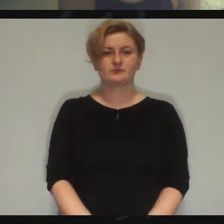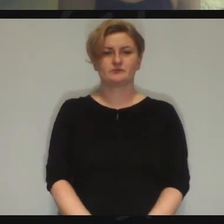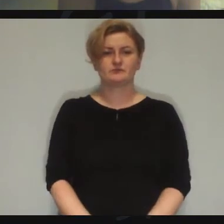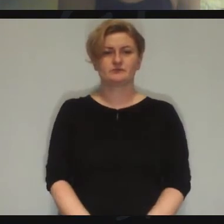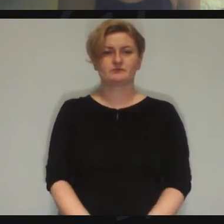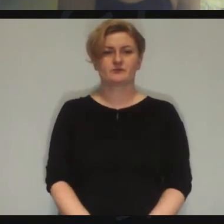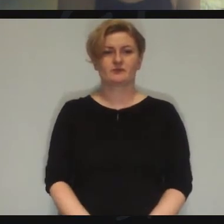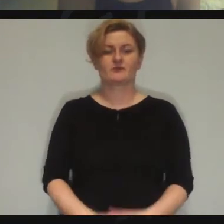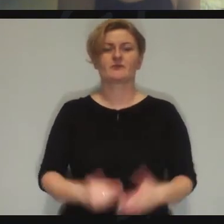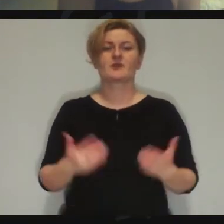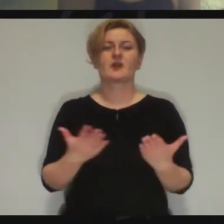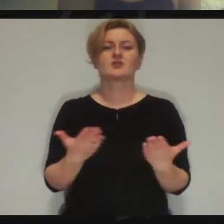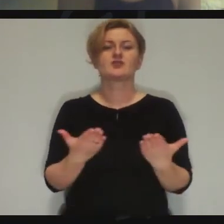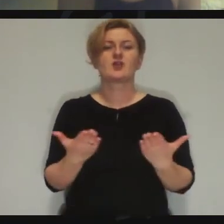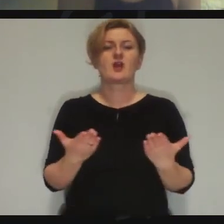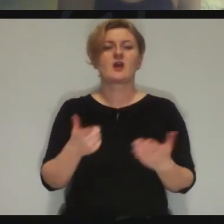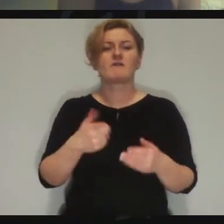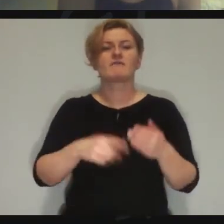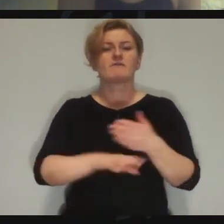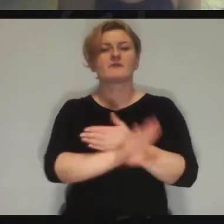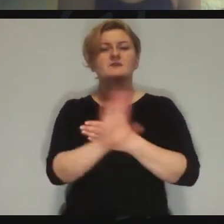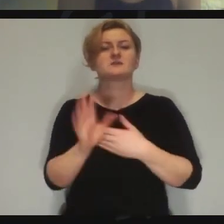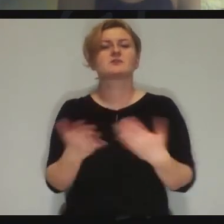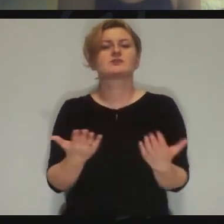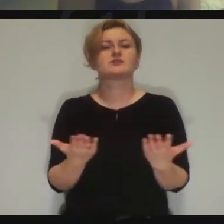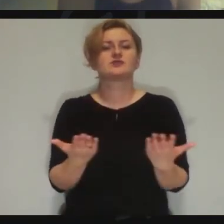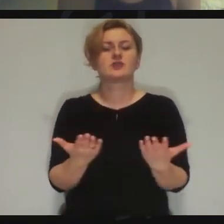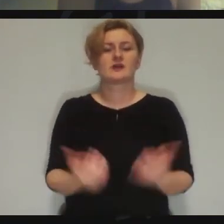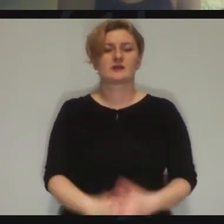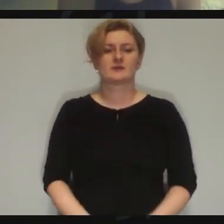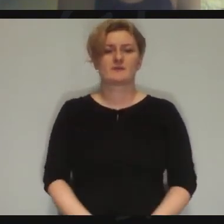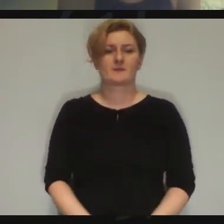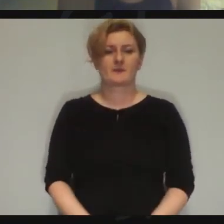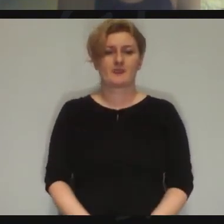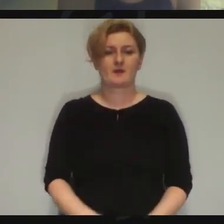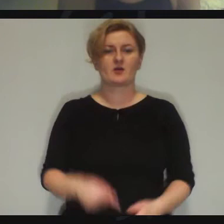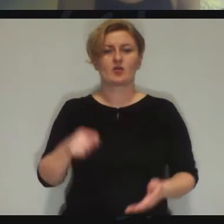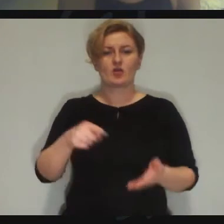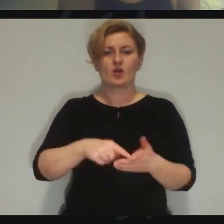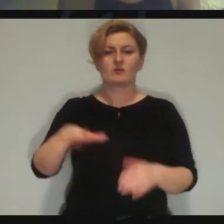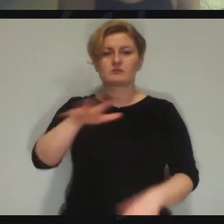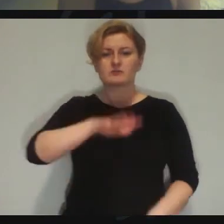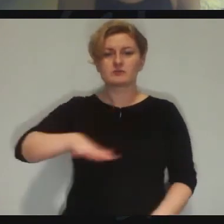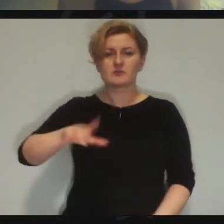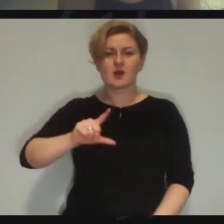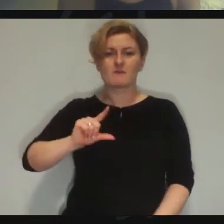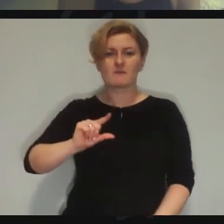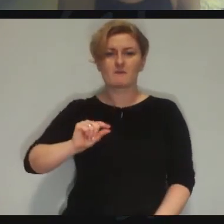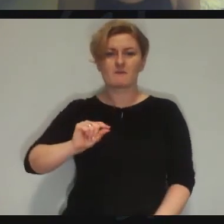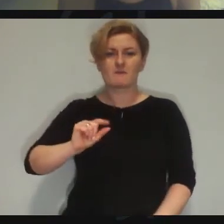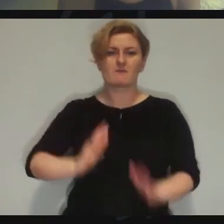Dominika: Gdzie z reguły występujecie? Ania: Głównie jest to Podlasie, regionalne imprezy.